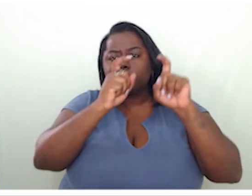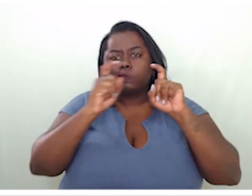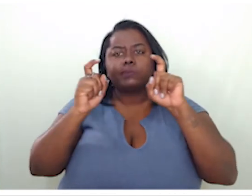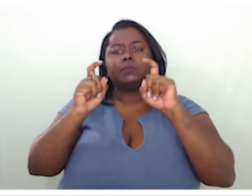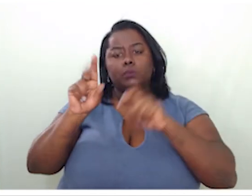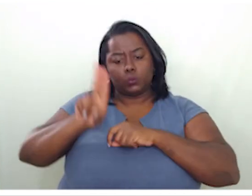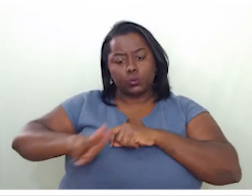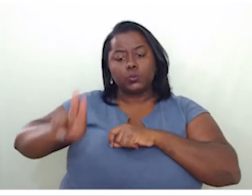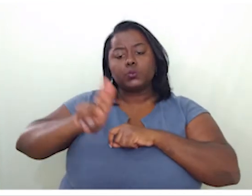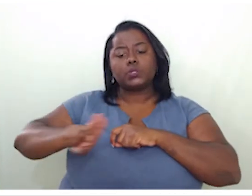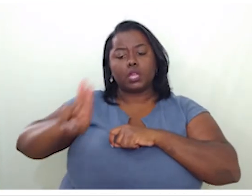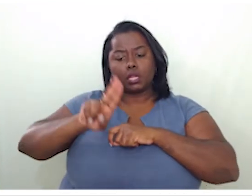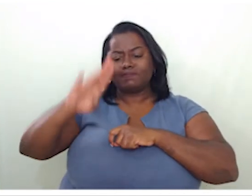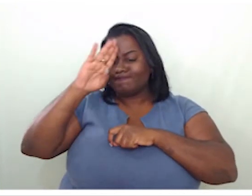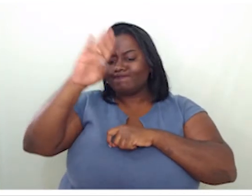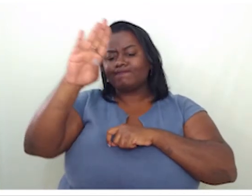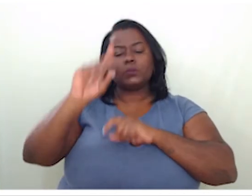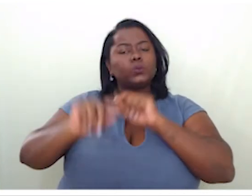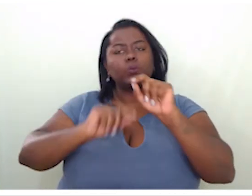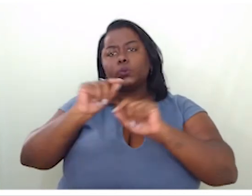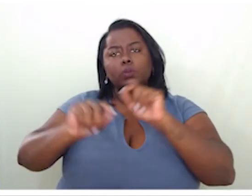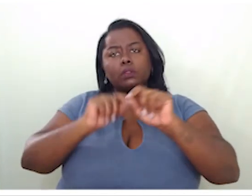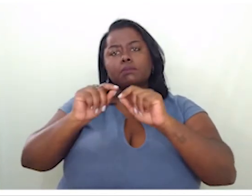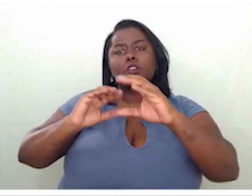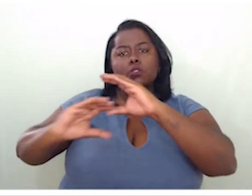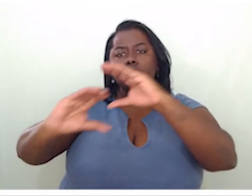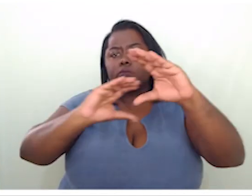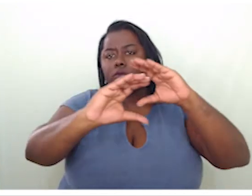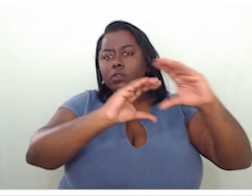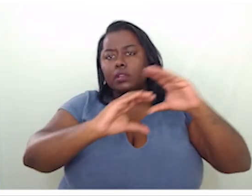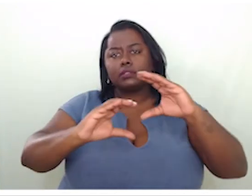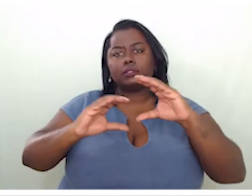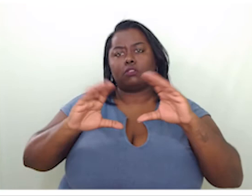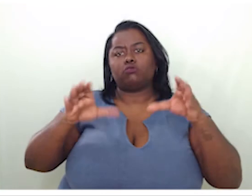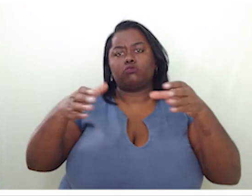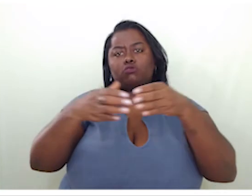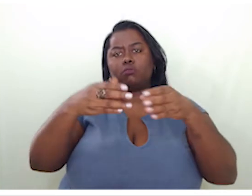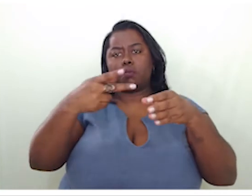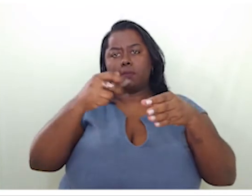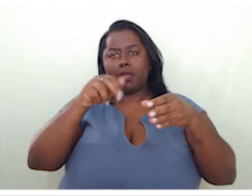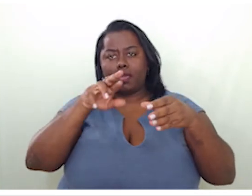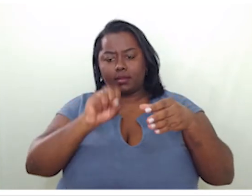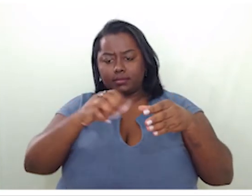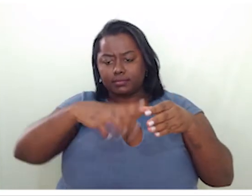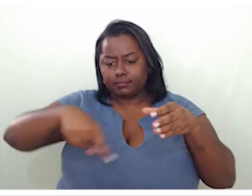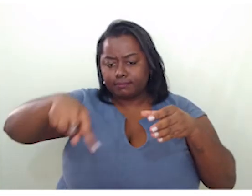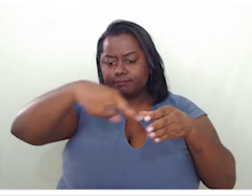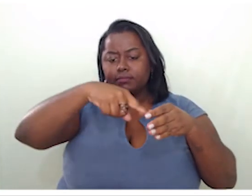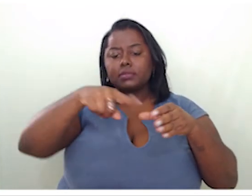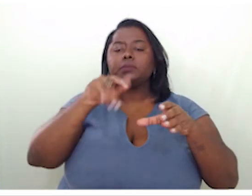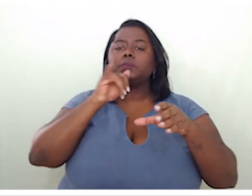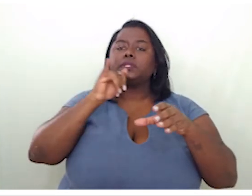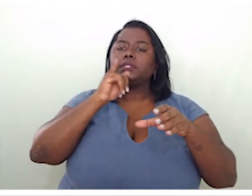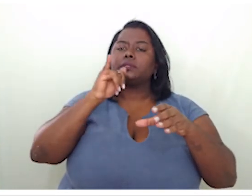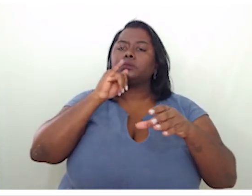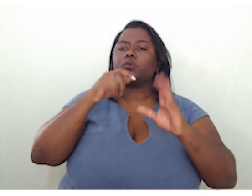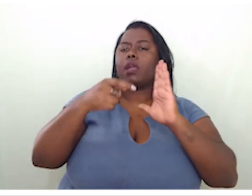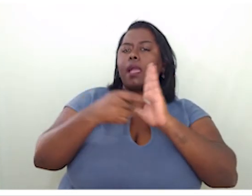fueron muy importantes en el proceso, por ejemplo, cuando ellos podían charlar, espontáneamente